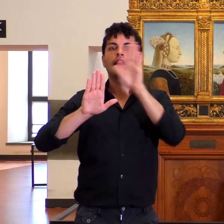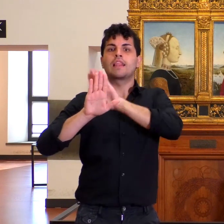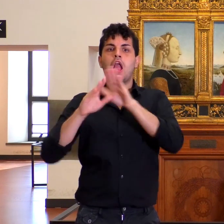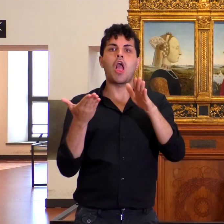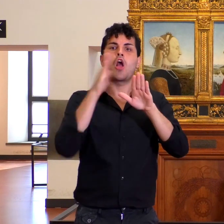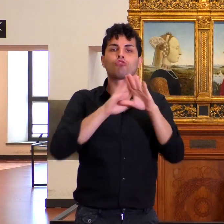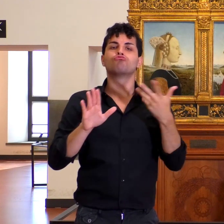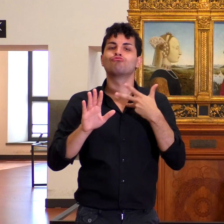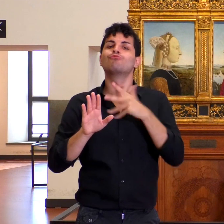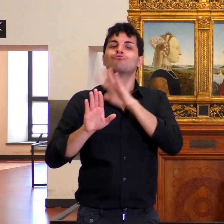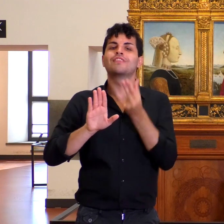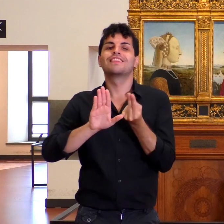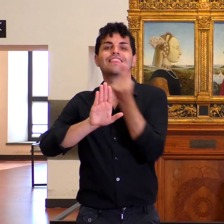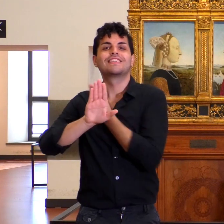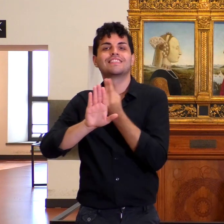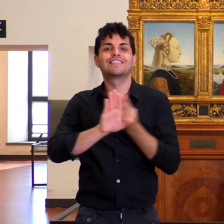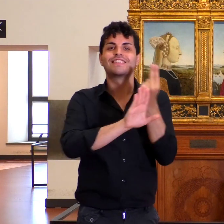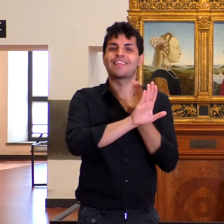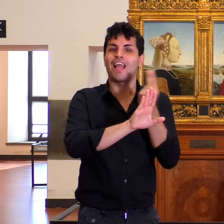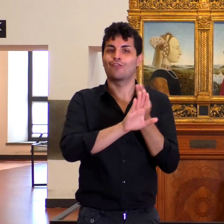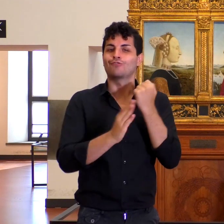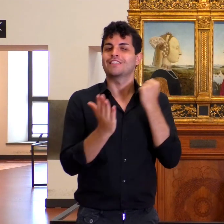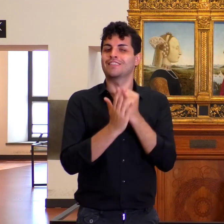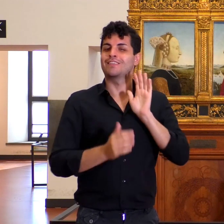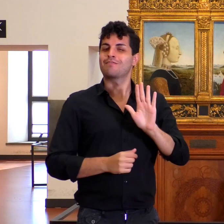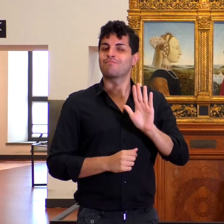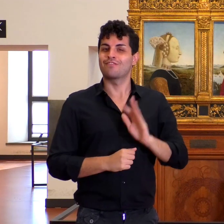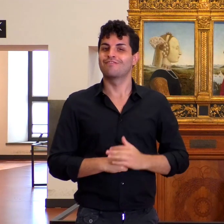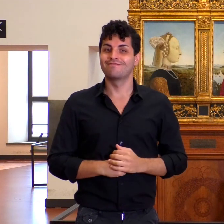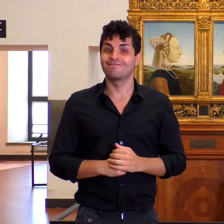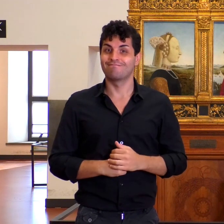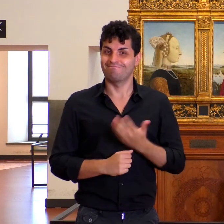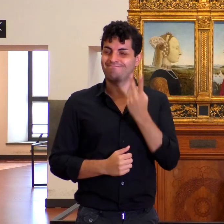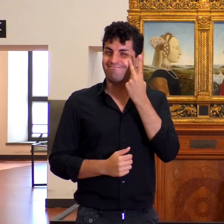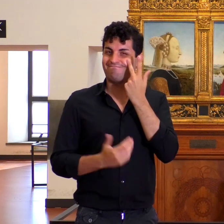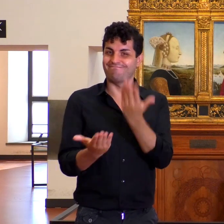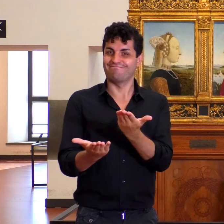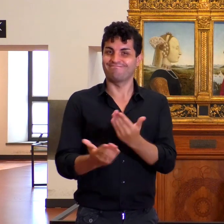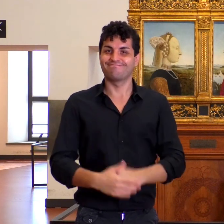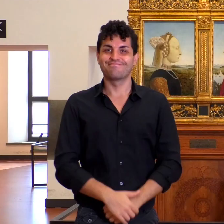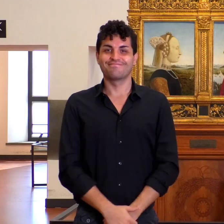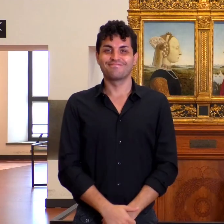infatti sul lato posteriore troviamo altri due dipinti. Vediamoli.